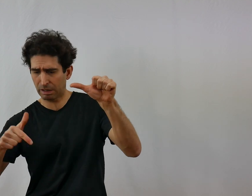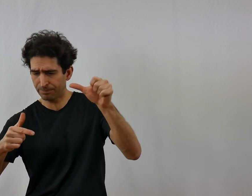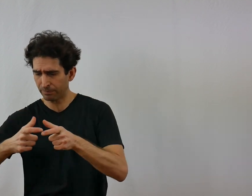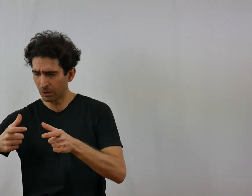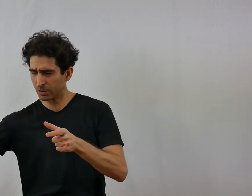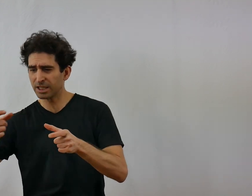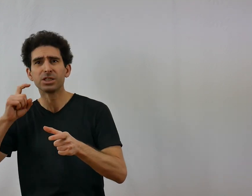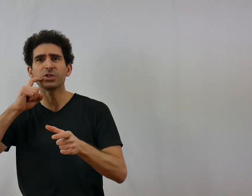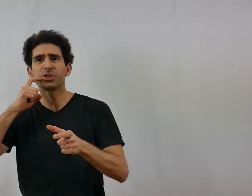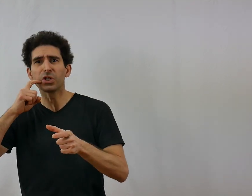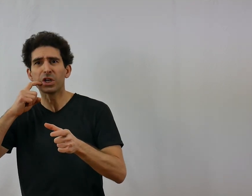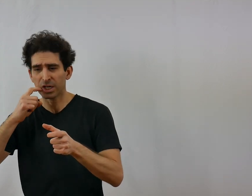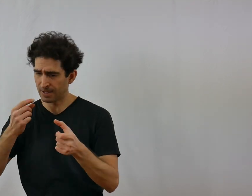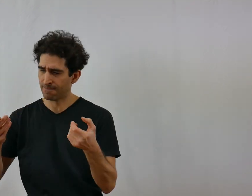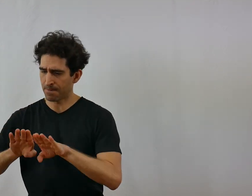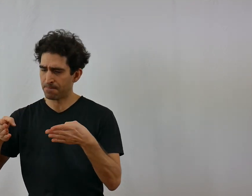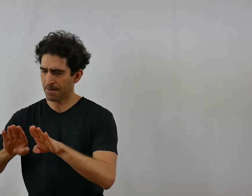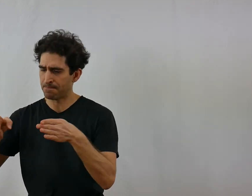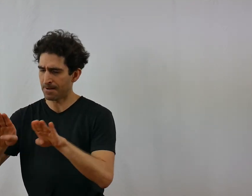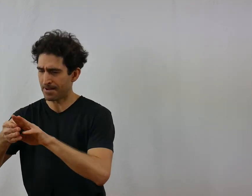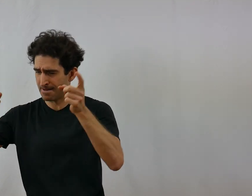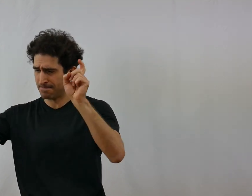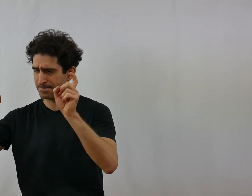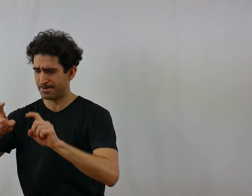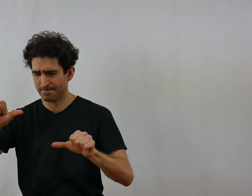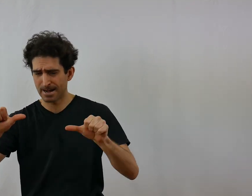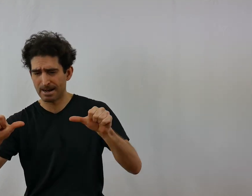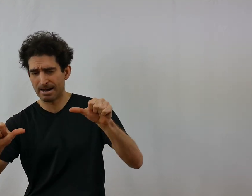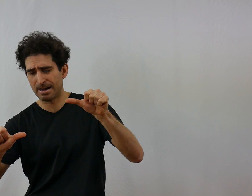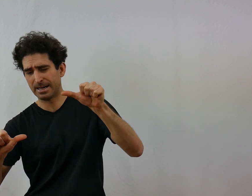ce qui mène à la fermeture de nombreuses sucrières françaises.